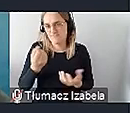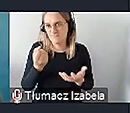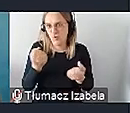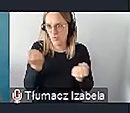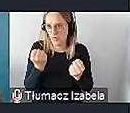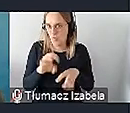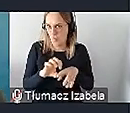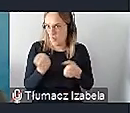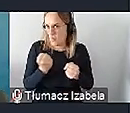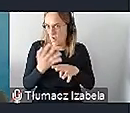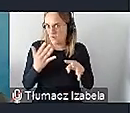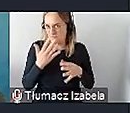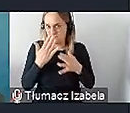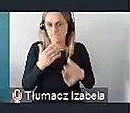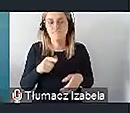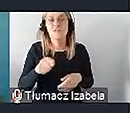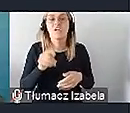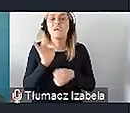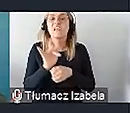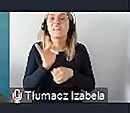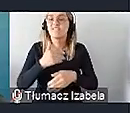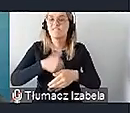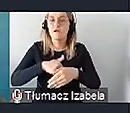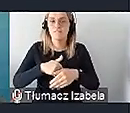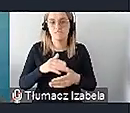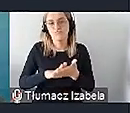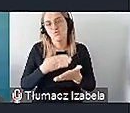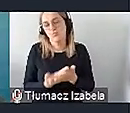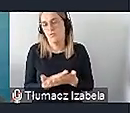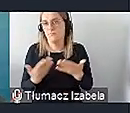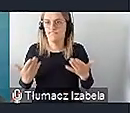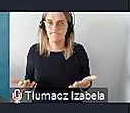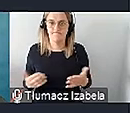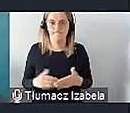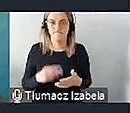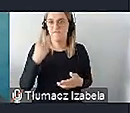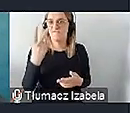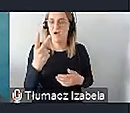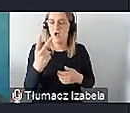Krytyk wewnętrzny może mieć na przykład takie dwa argumenty...